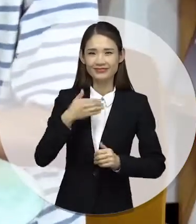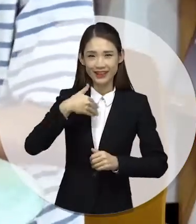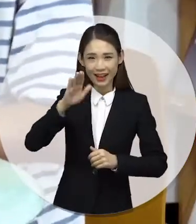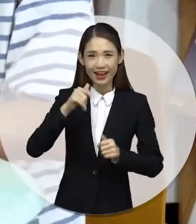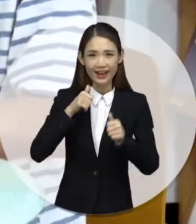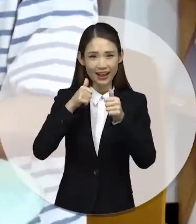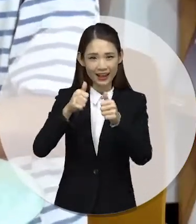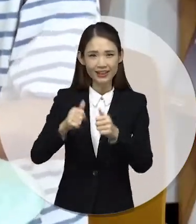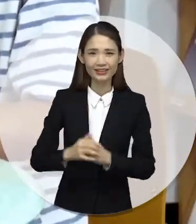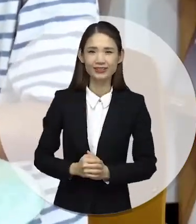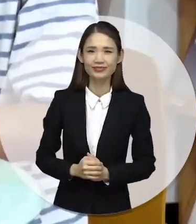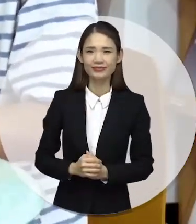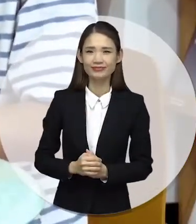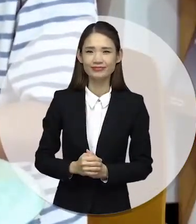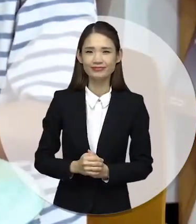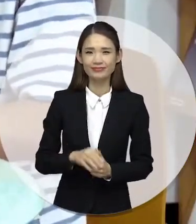김한솔 : 좋아, 좋아, 좋아, 고고!